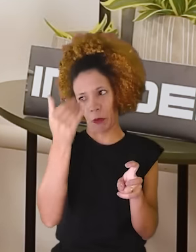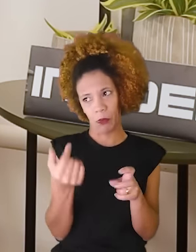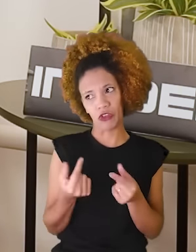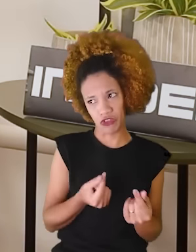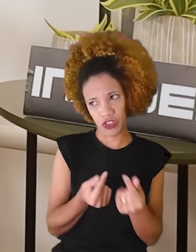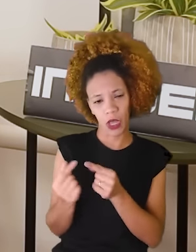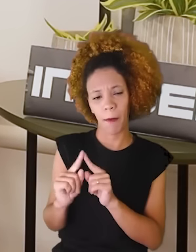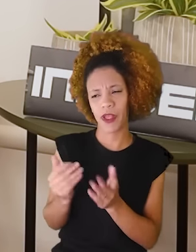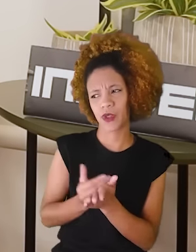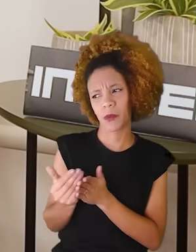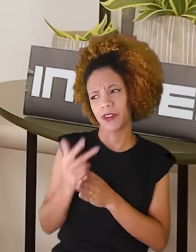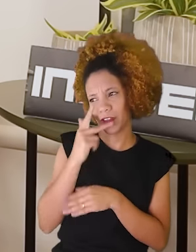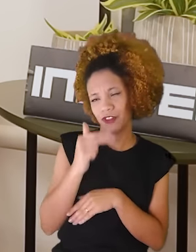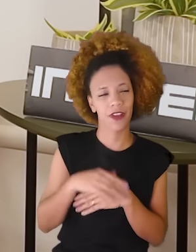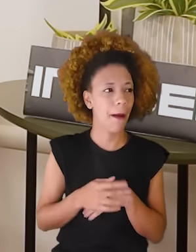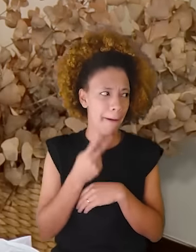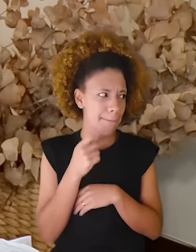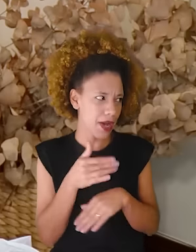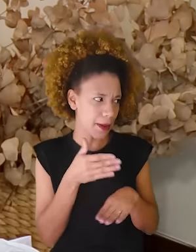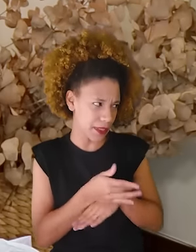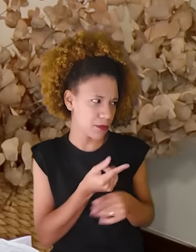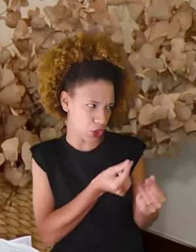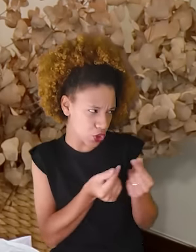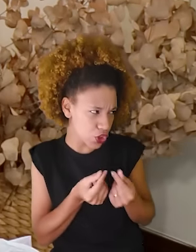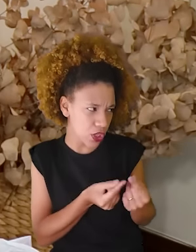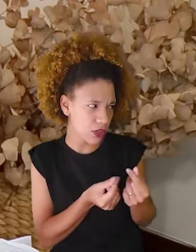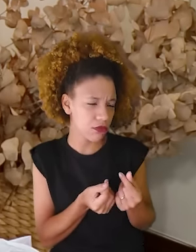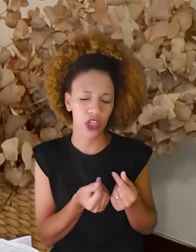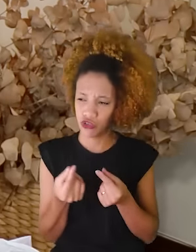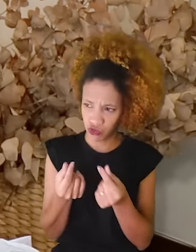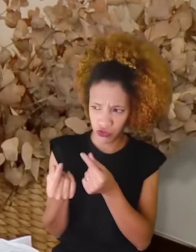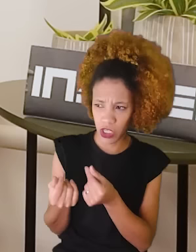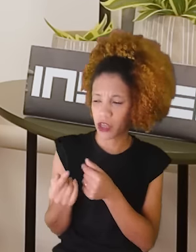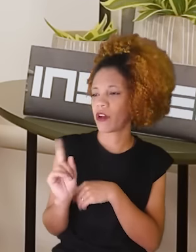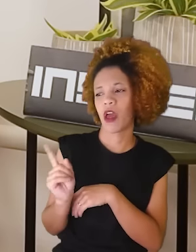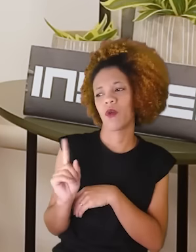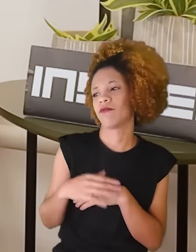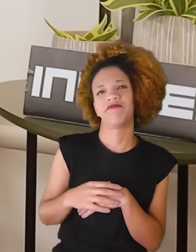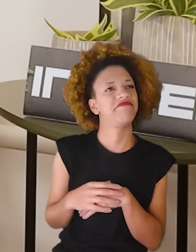época que eu comecei ele achava teu pai participa de grana dessas paradas assim tipo assana não não